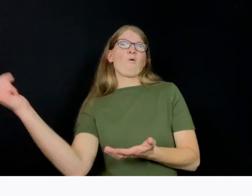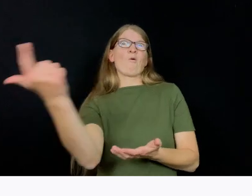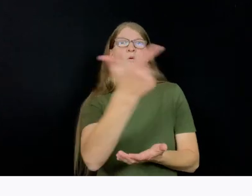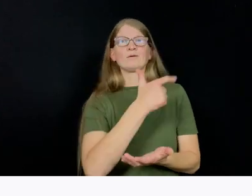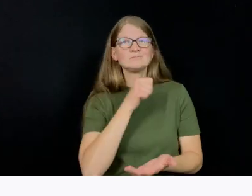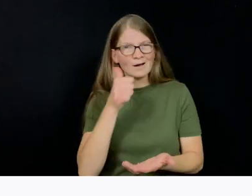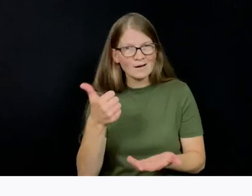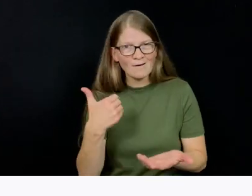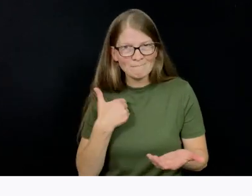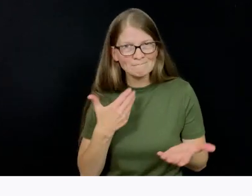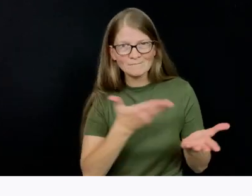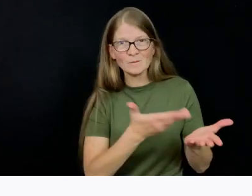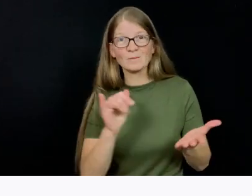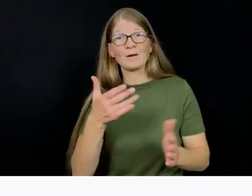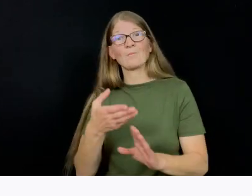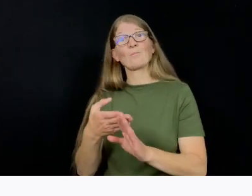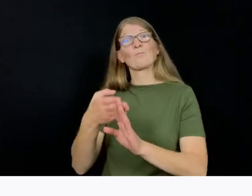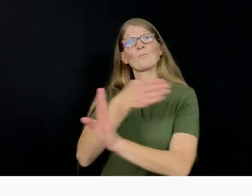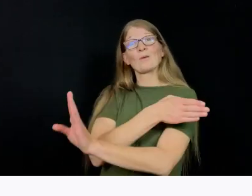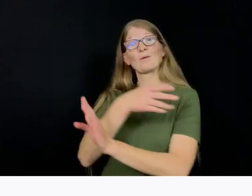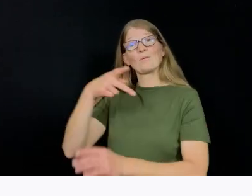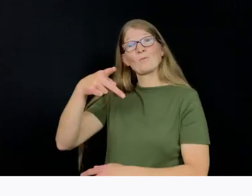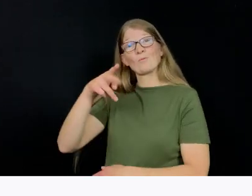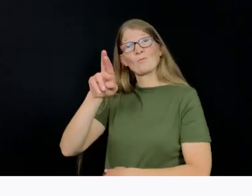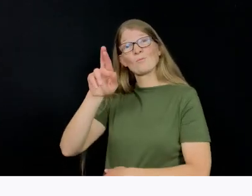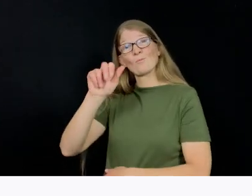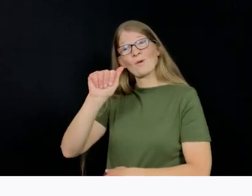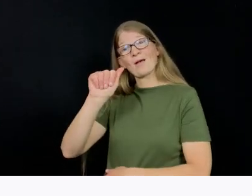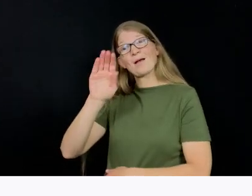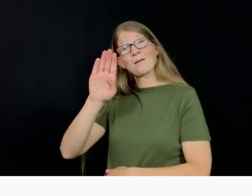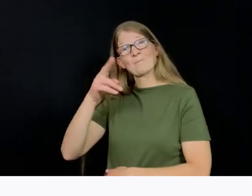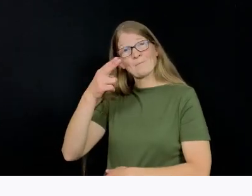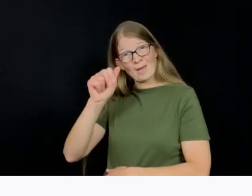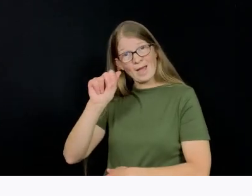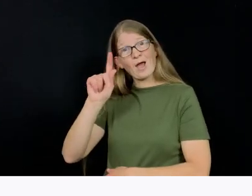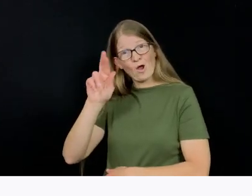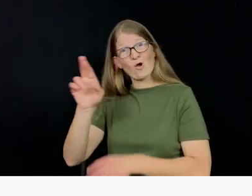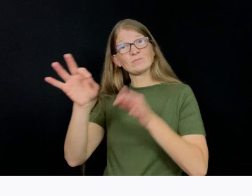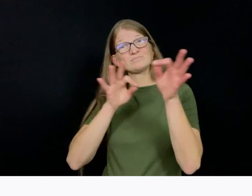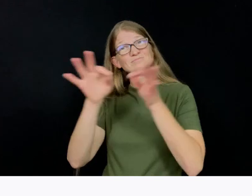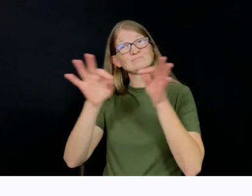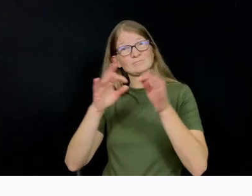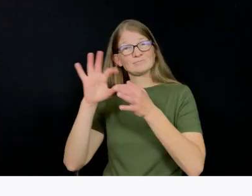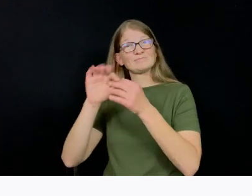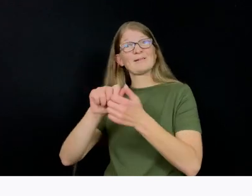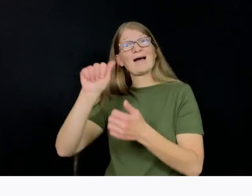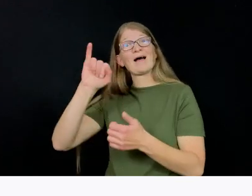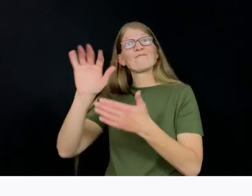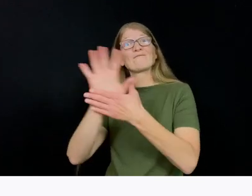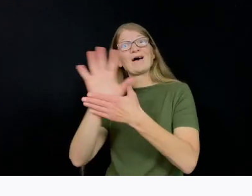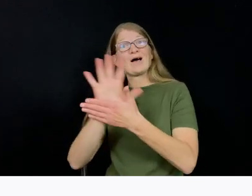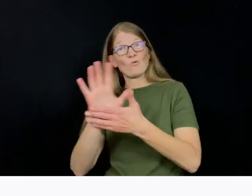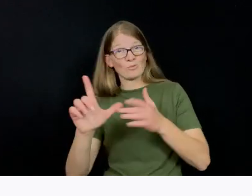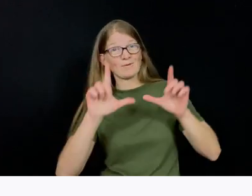كنا نجرّب منهجًا جديدًا قائمًا على الذكاء الاصطناعي لفهم مقاطع الفيديو بعمق والجمع بين الرؤية المتقدمة للكمبيوتر